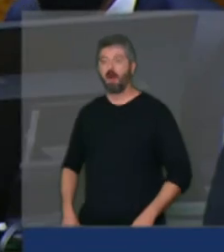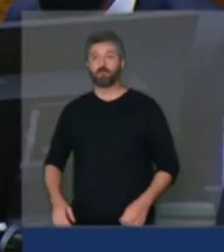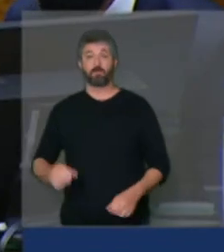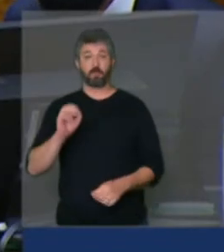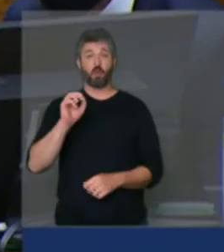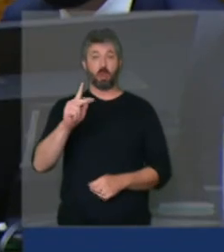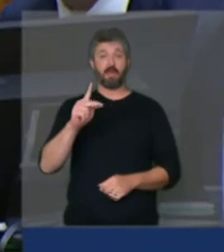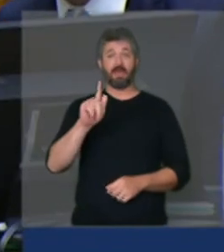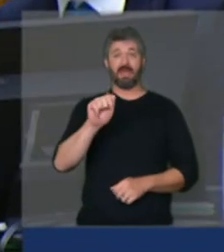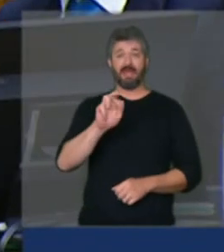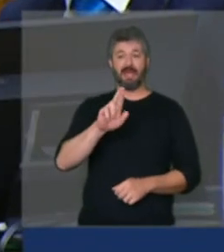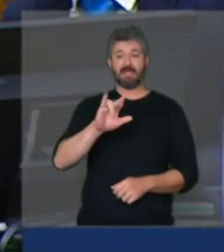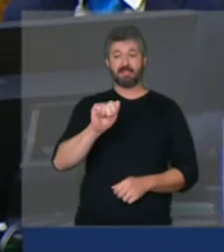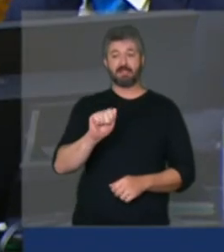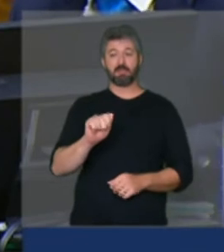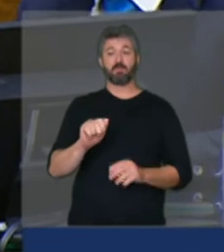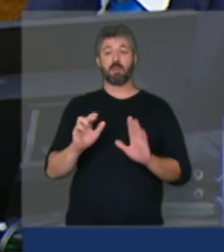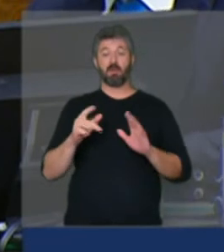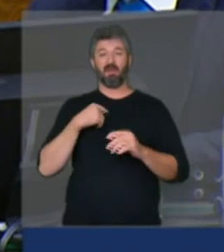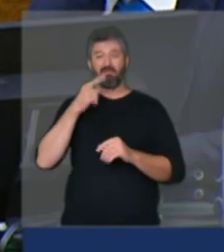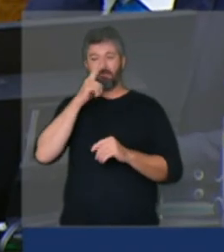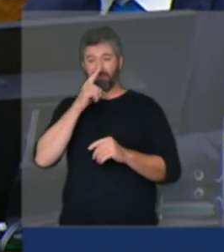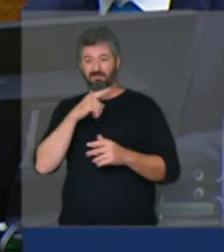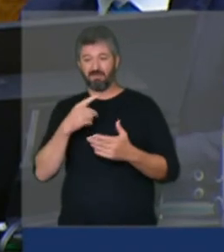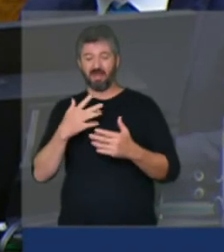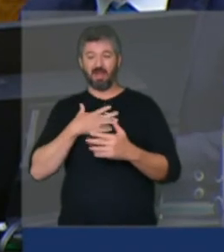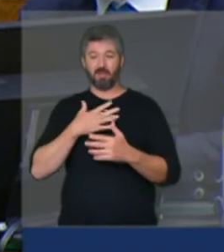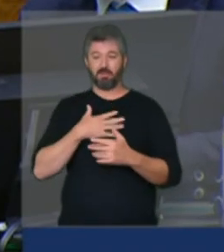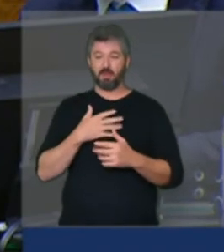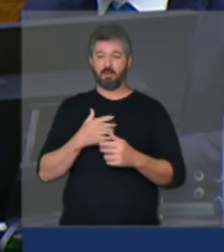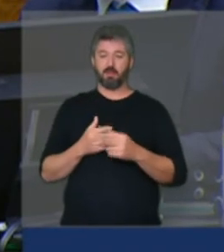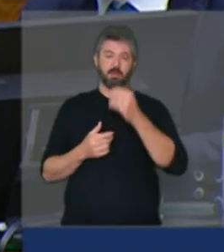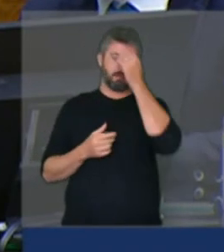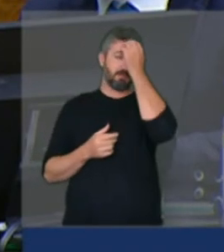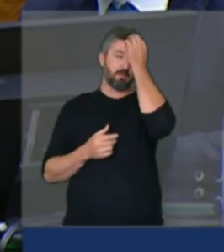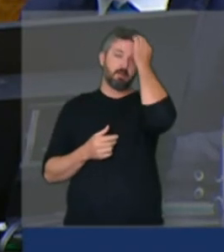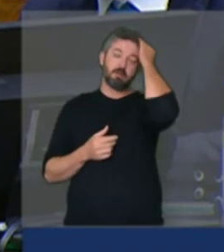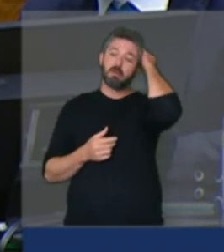DEPUTADO DIEGO GARS RIA POR UMA FALHA DESSA PRESIDÊNCIA, DEPUTADO NELSINHO TRAD, FÁBIO TRAD, NELSINHO TRAD É QUE EU